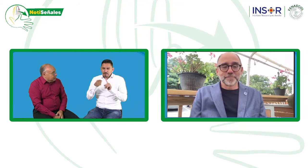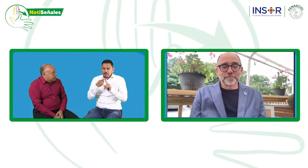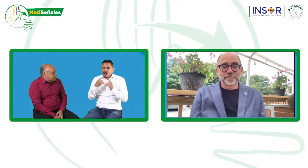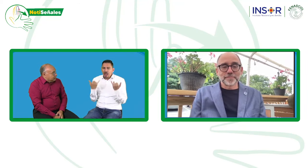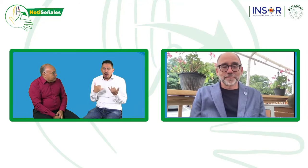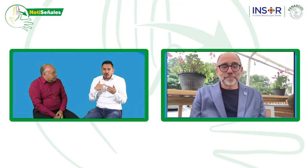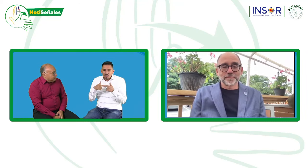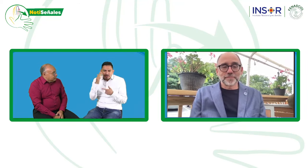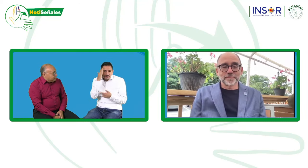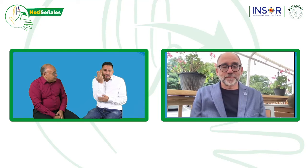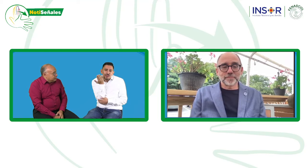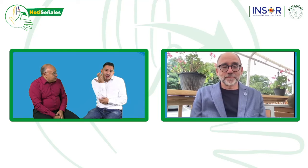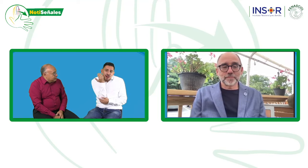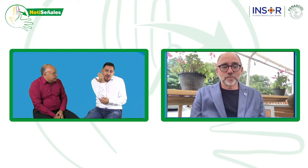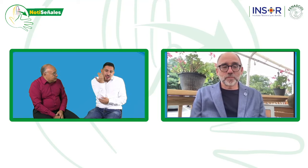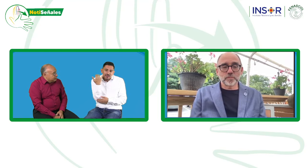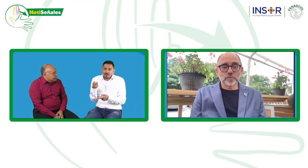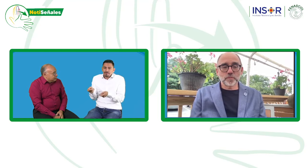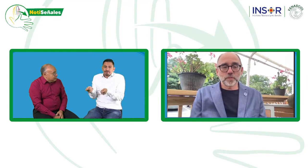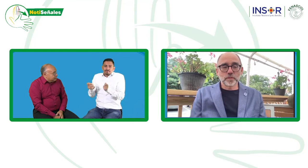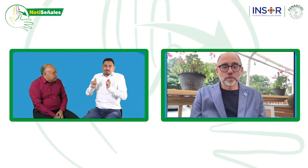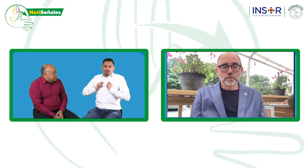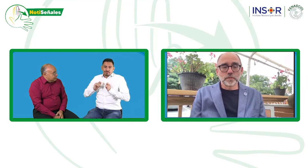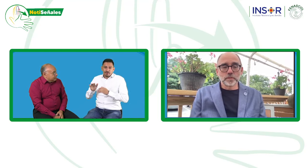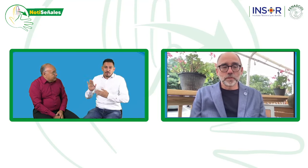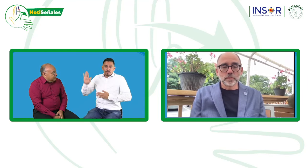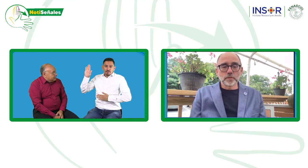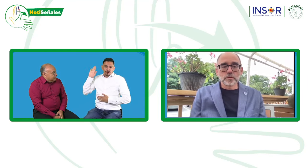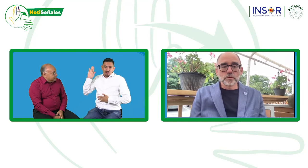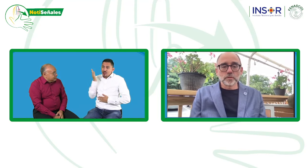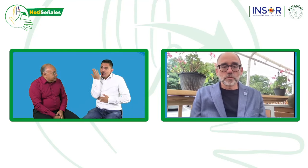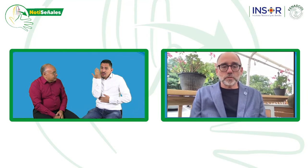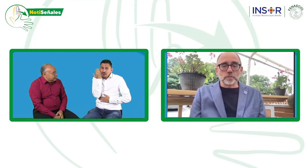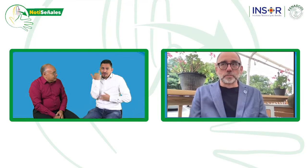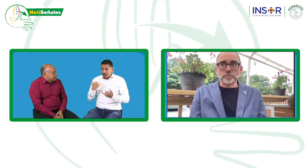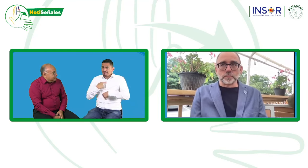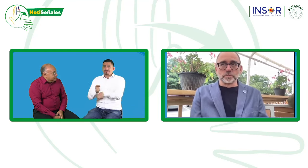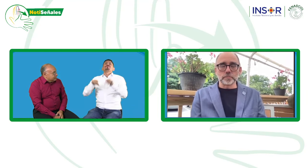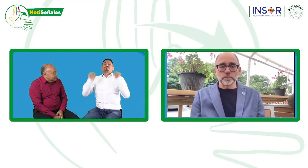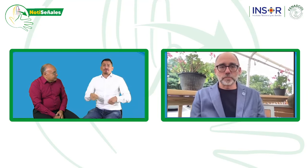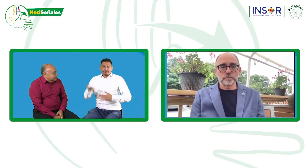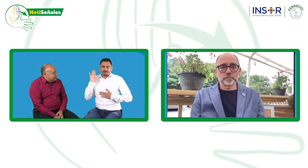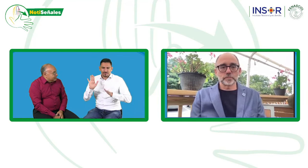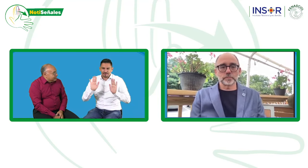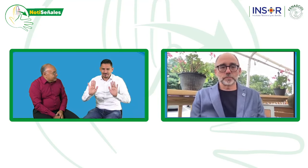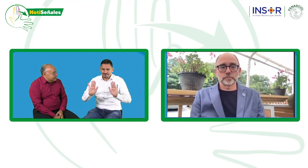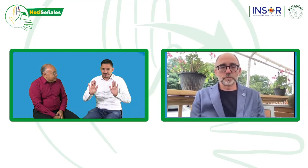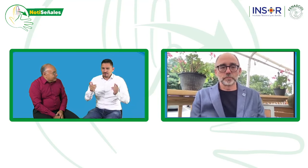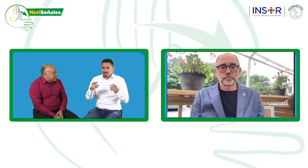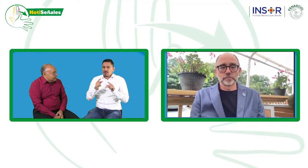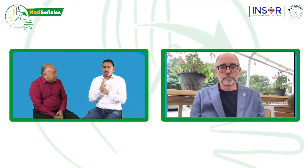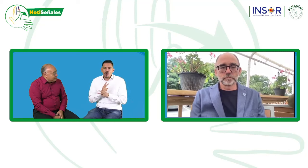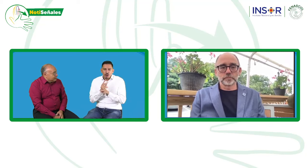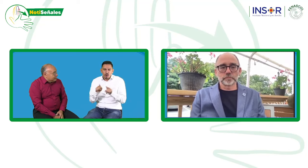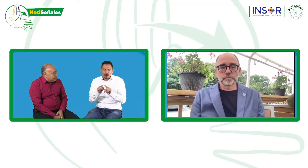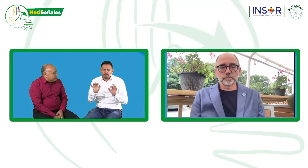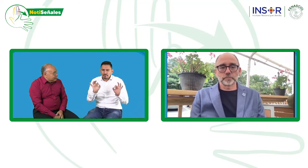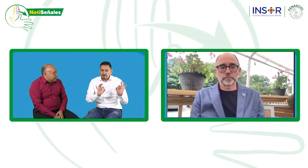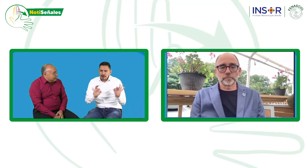que comprometernos ahora, bueno eh no se podría hacer eh hasta el día de ayer tuve mi